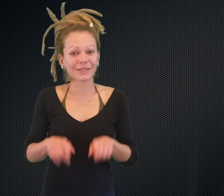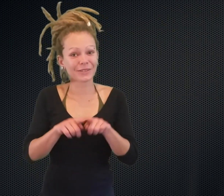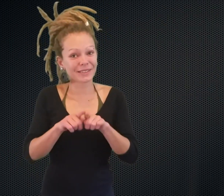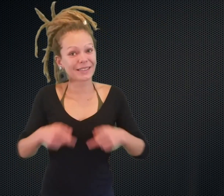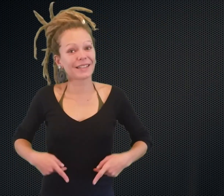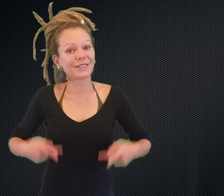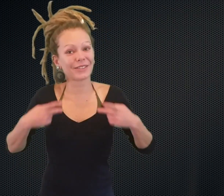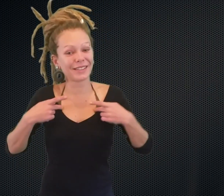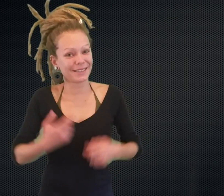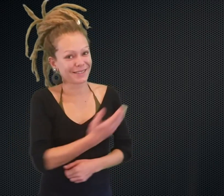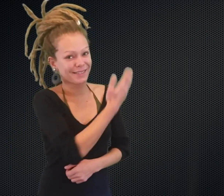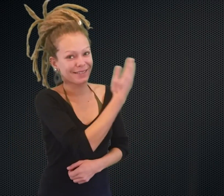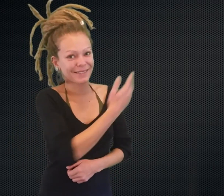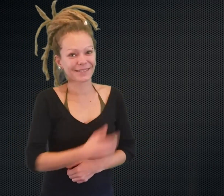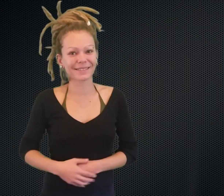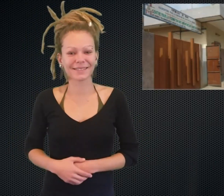ainsi que les ateliers